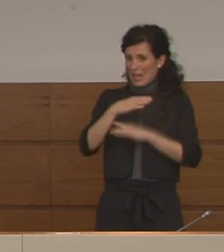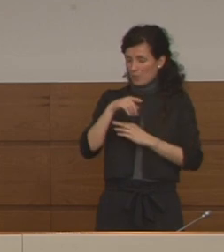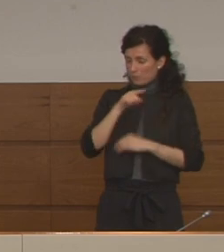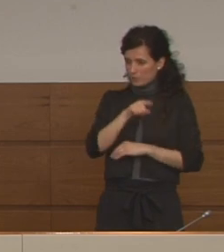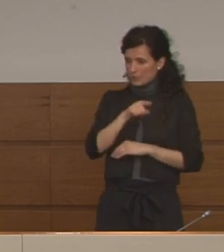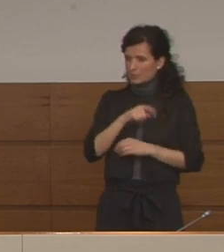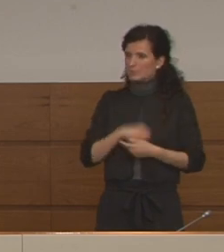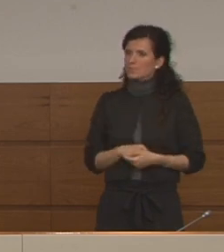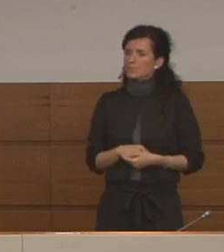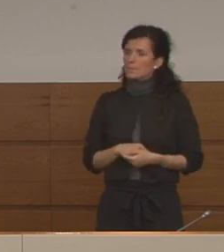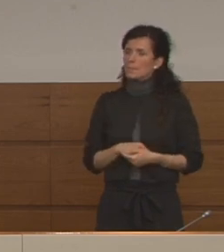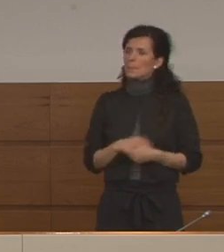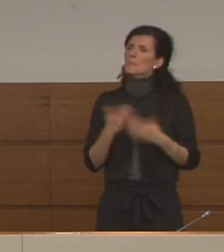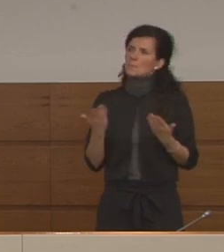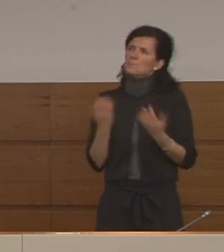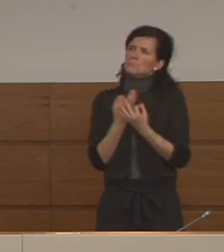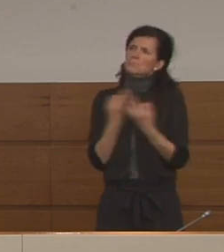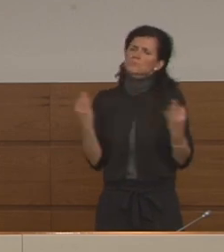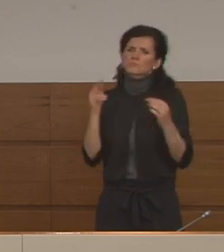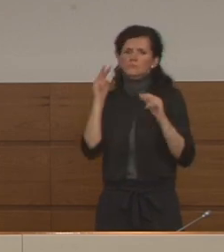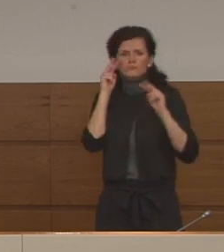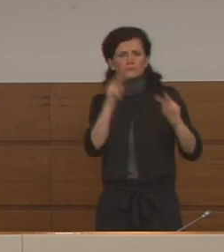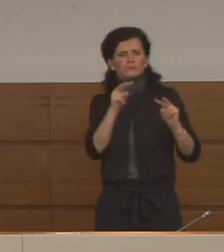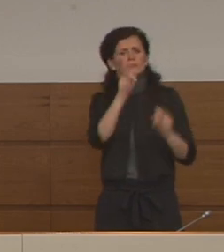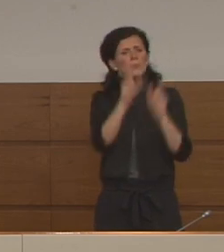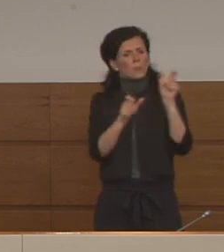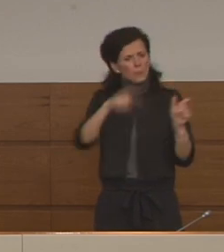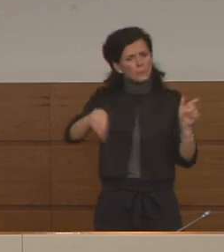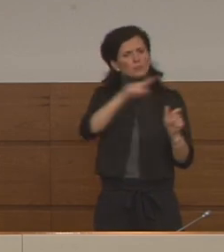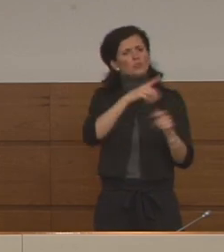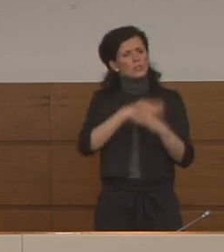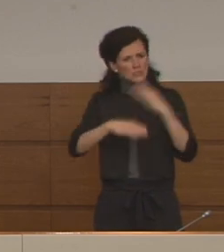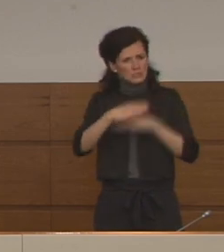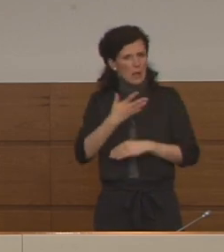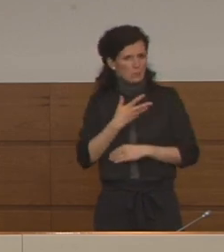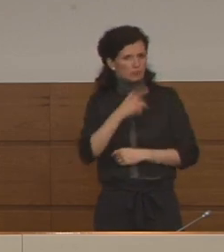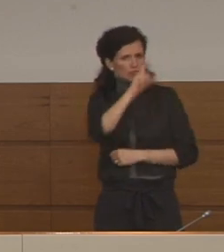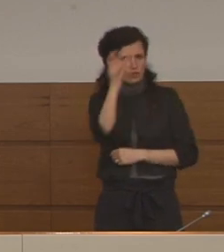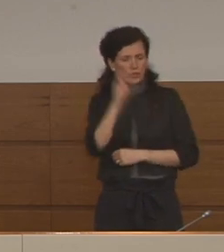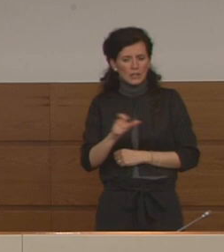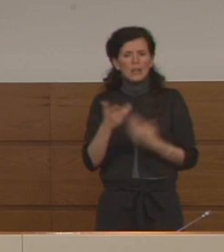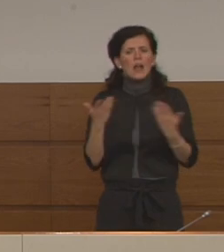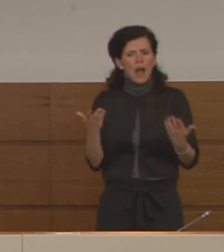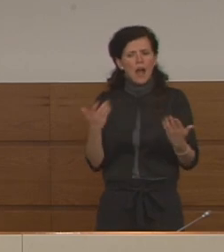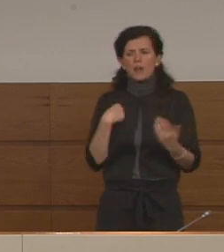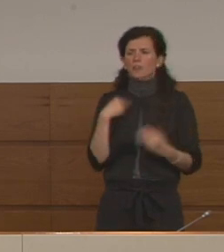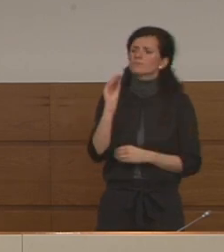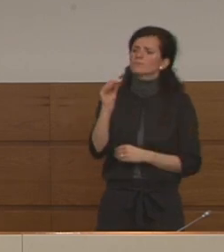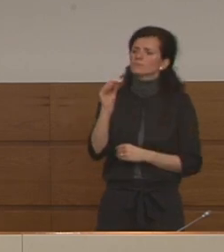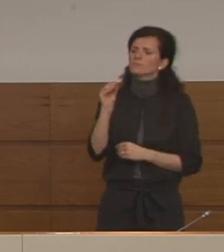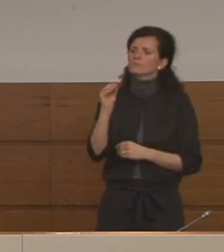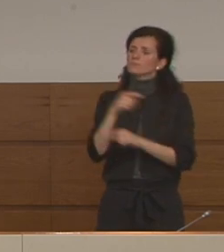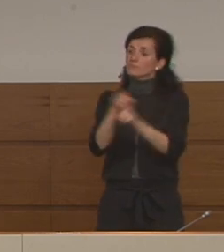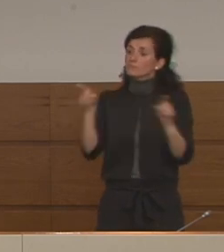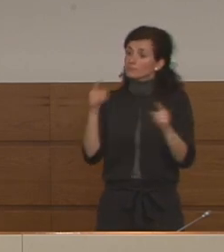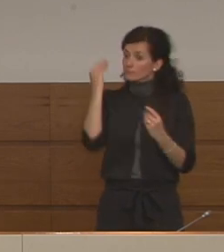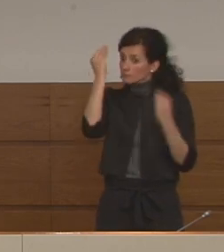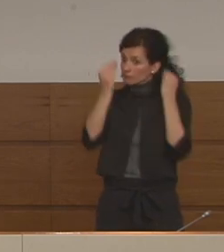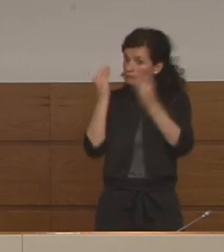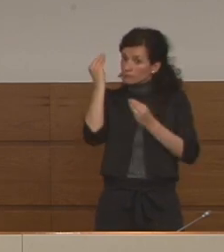si è parlato della grande attenzione che si dà anche alle persone disabili. Io vorrei chiedere se si è pensato anche in tempi rapidi di provvedere in via